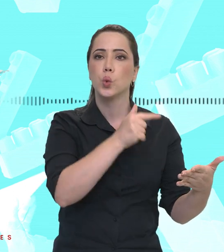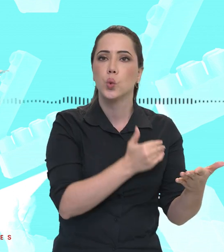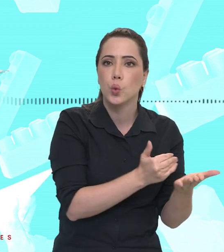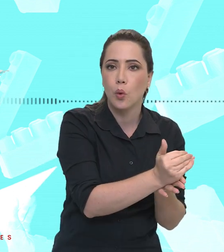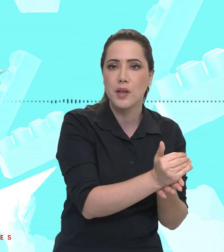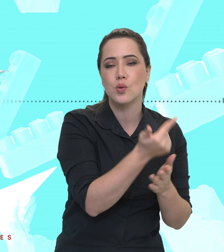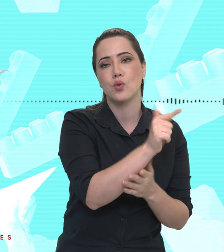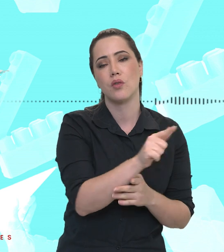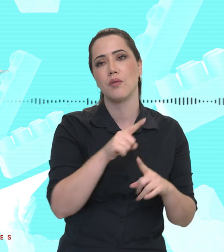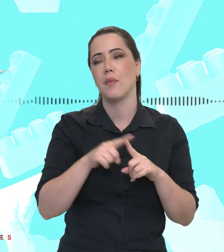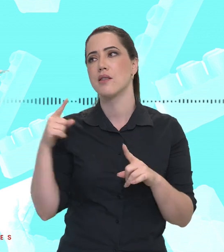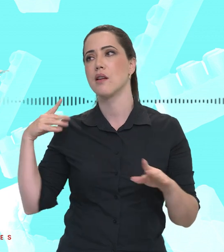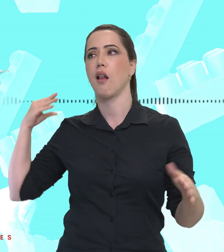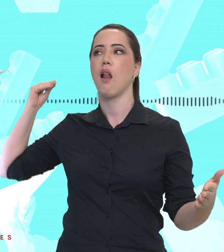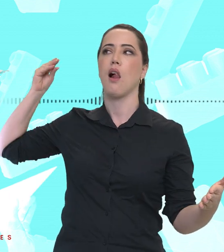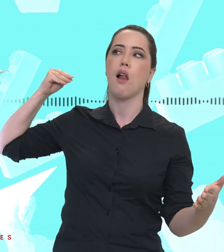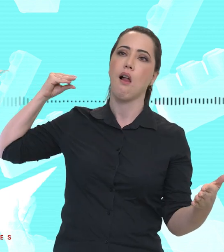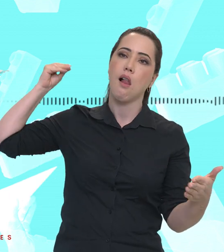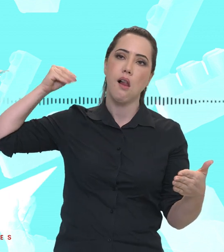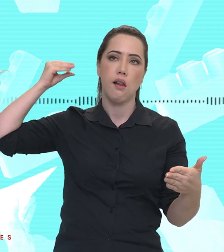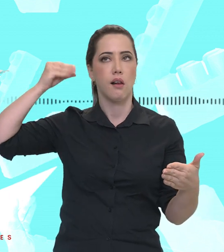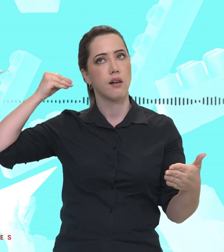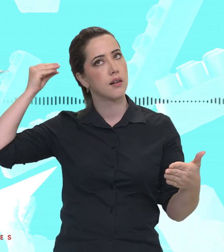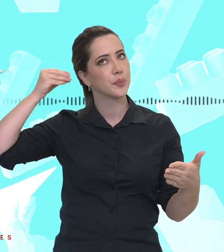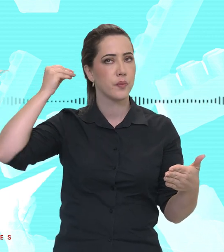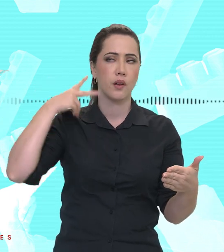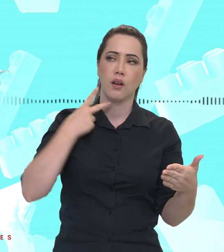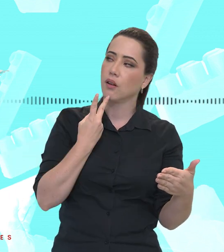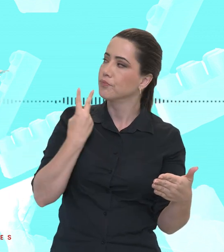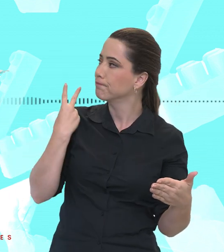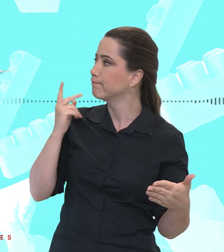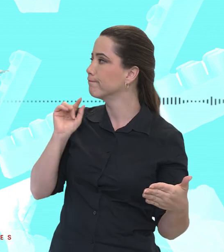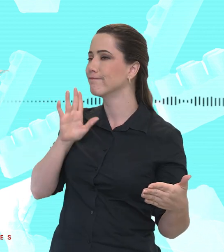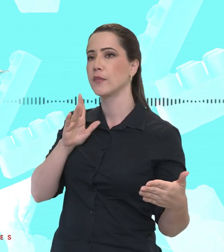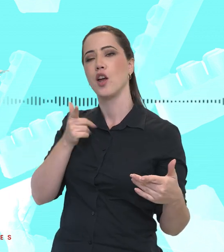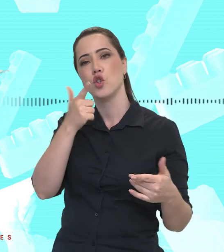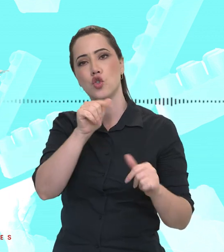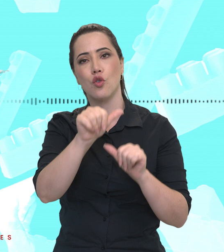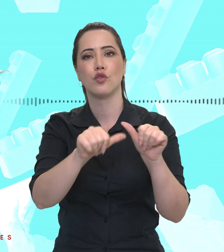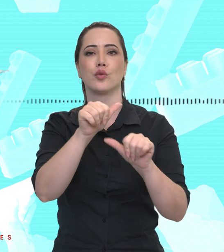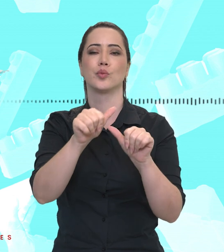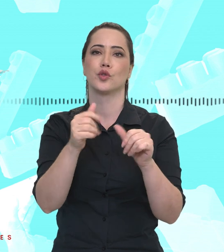de onde parei. Mas aí uma conversa ao fundo na redação me tira da linha. E volto a mexer na formatação do texto.